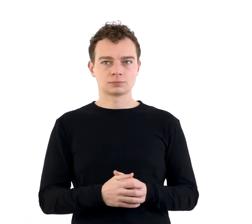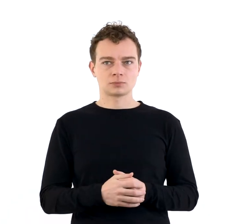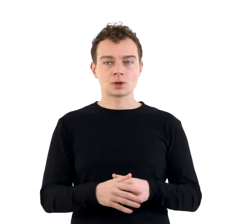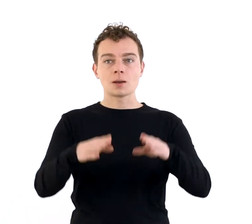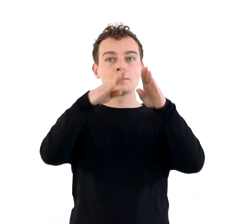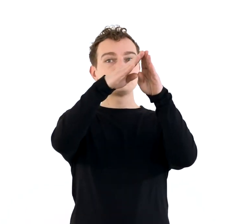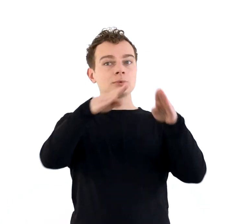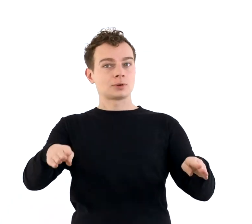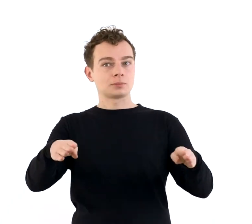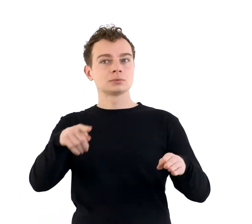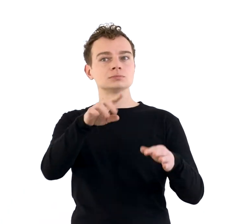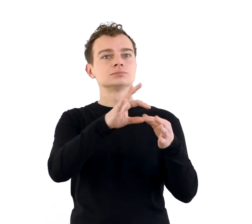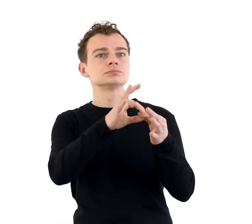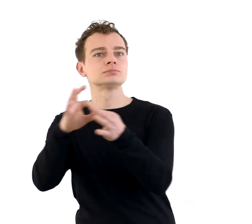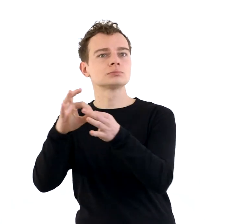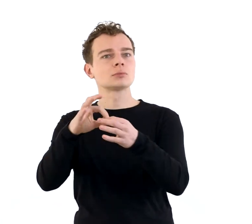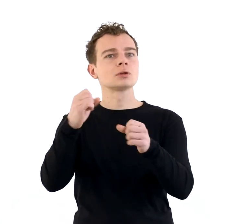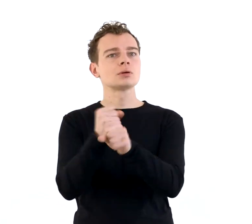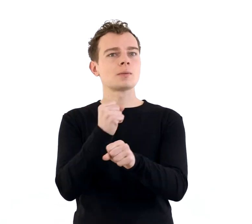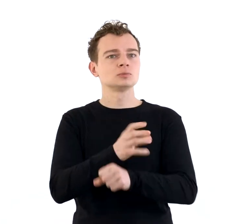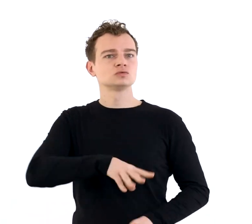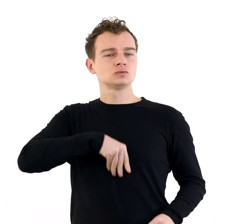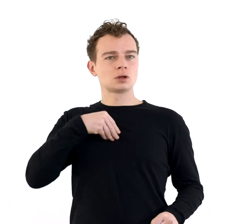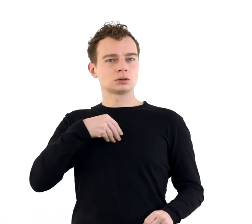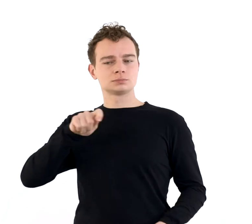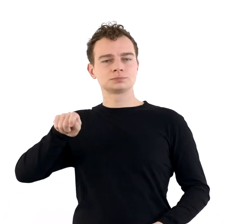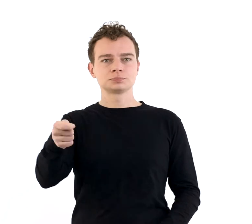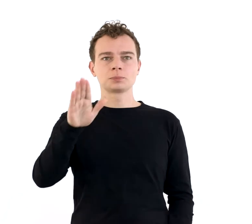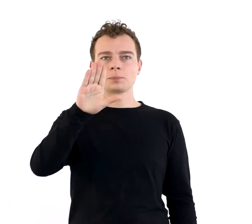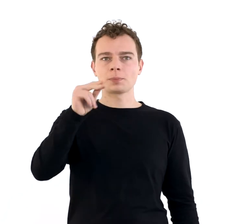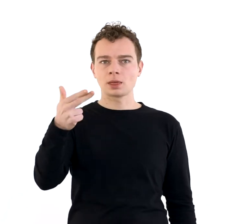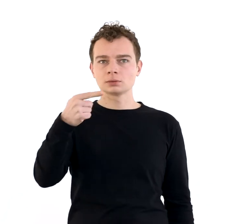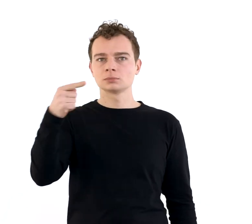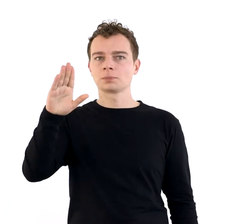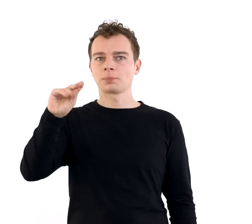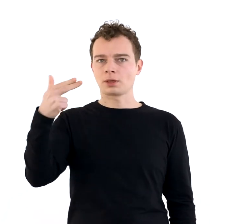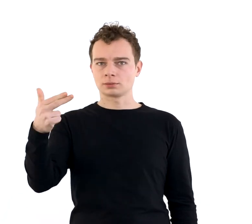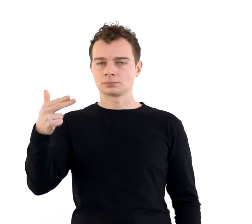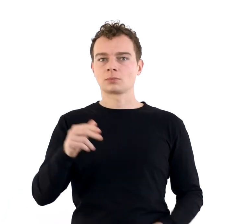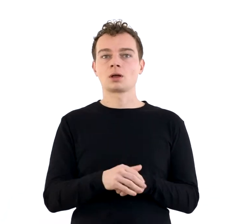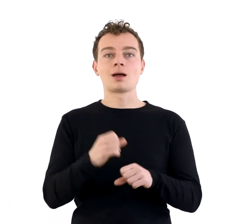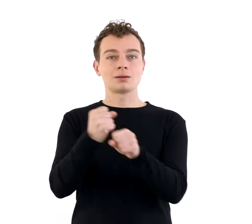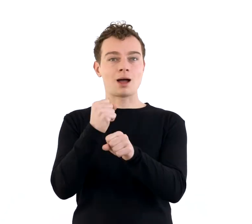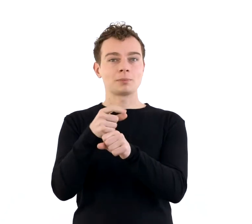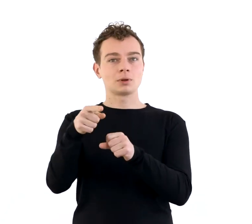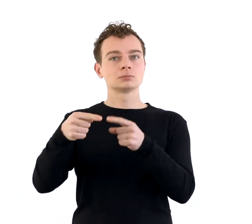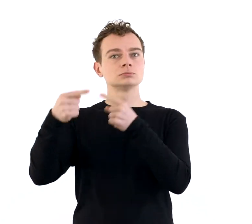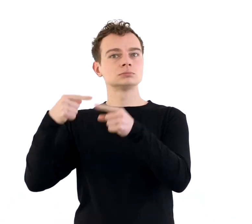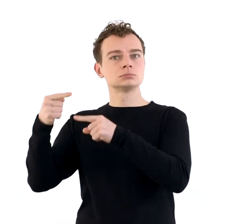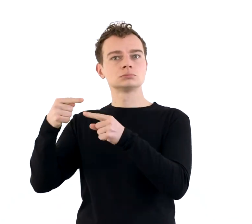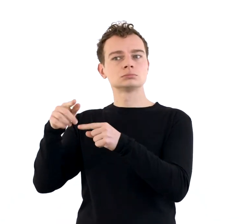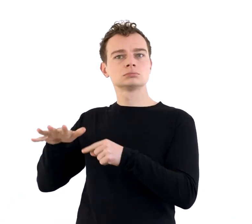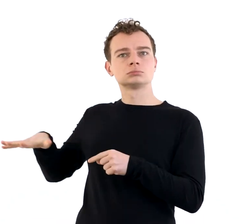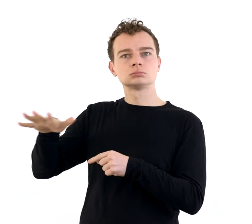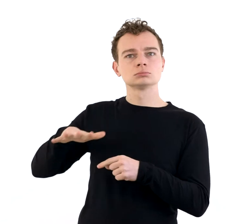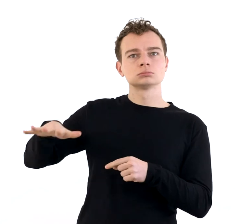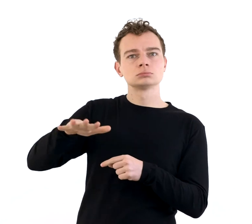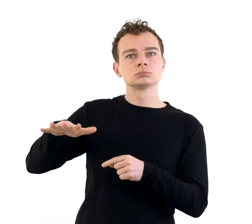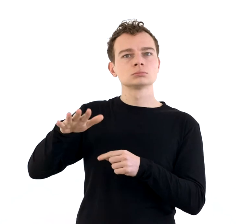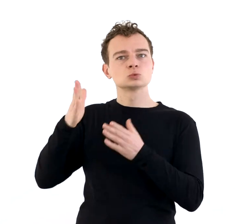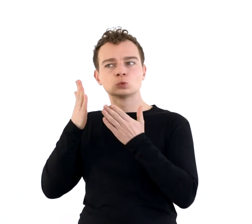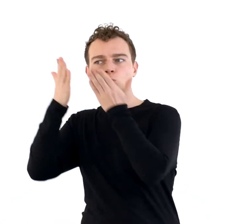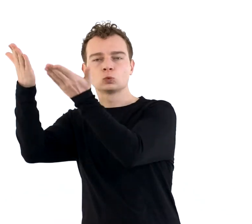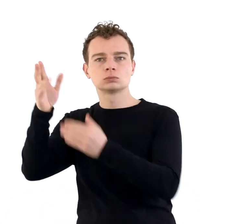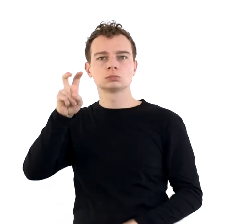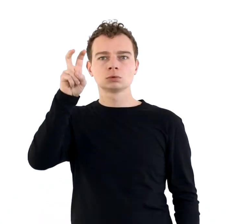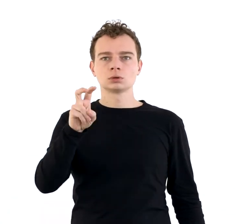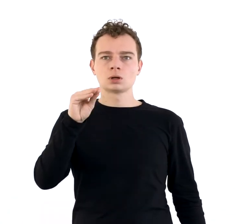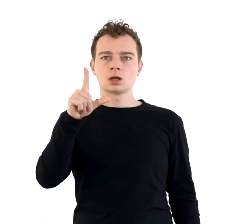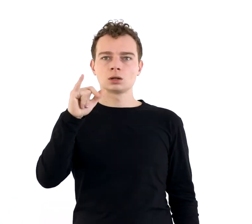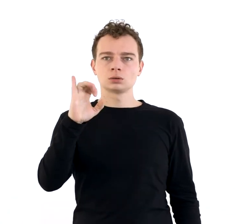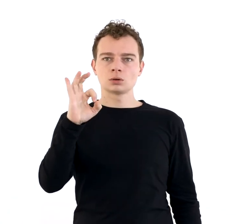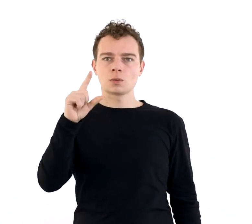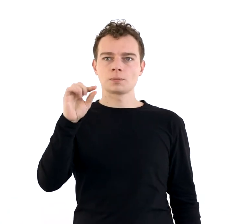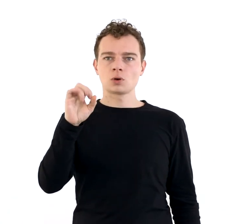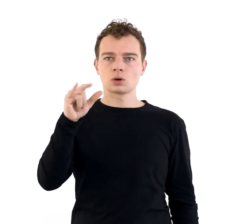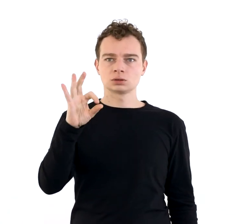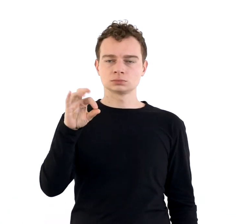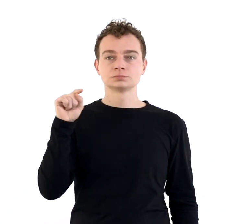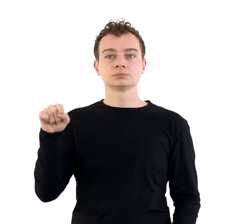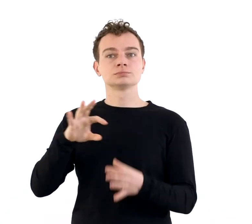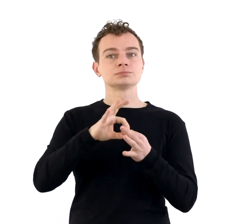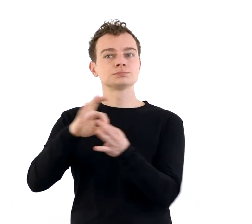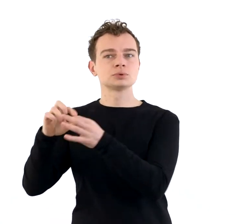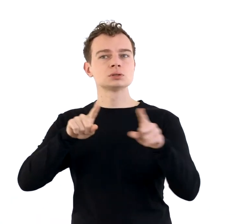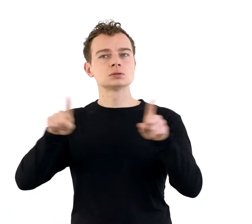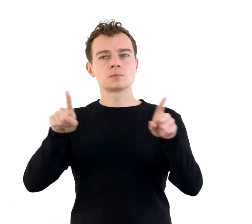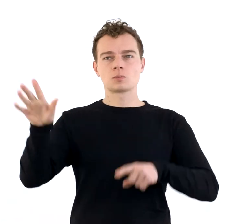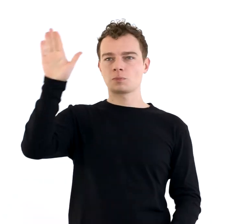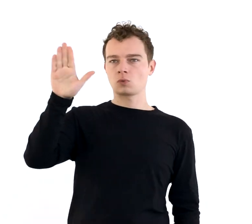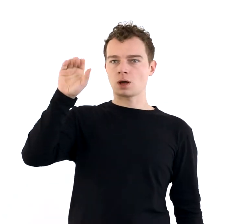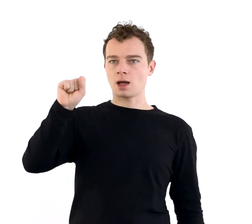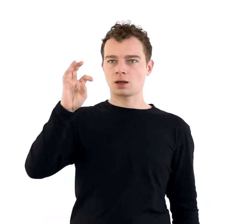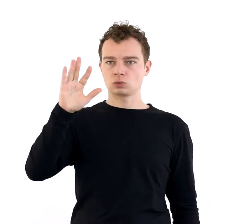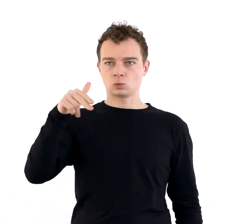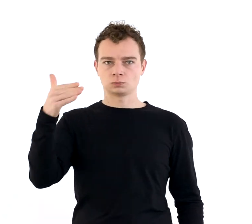są nawiązaniem do świętego kamienia ben-ben z ośrodka kultu Heliopolis - symbolu boga Atum.